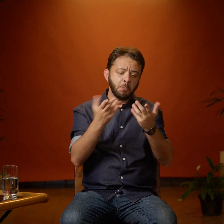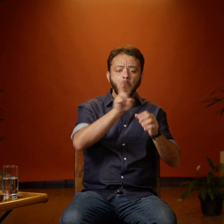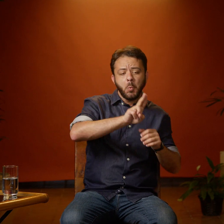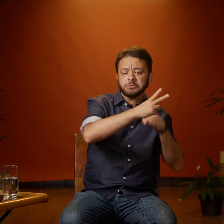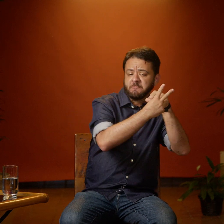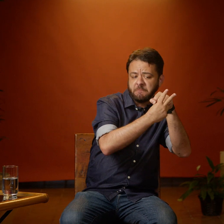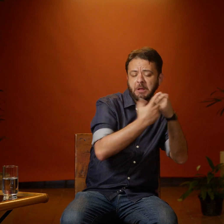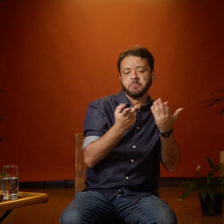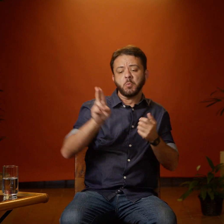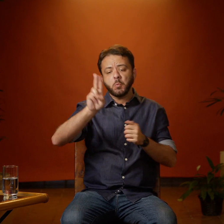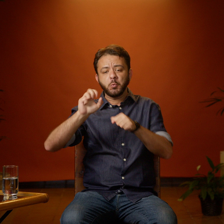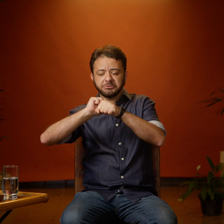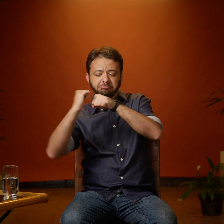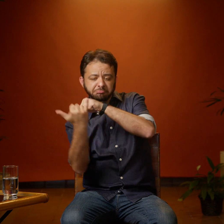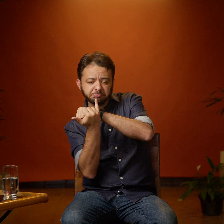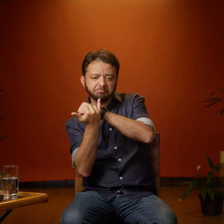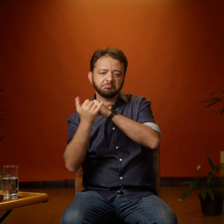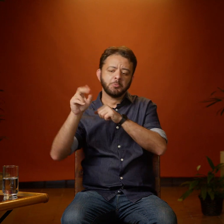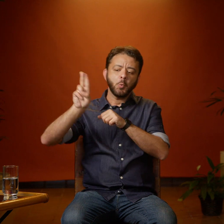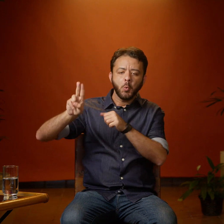e usarmos a pontuação diferenciada para cada frase.